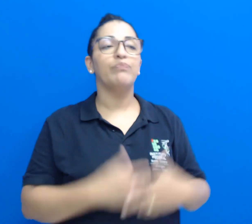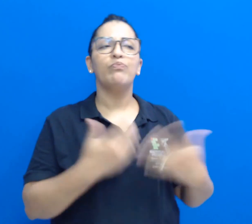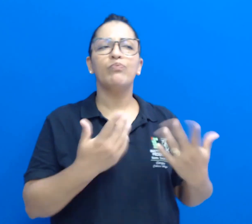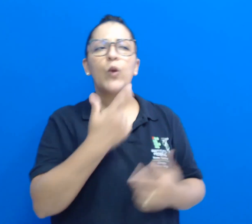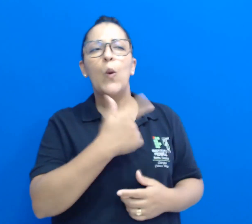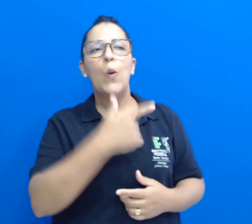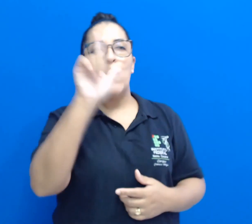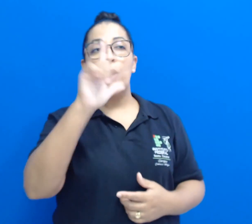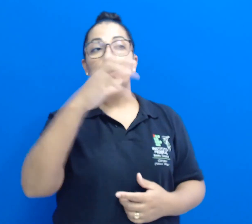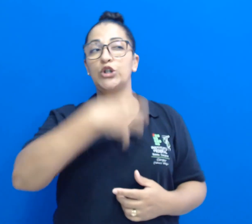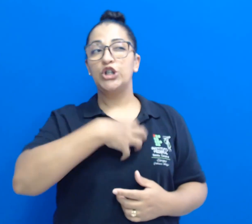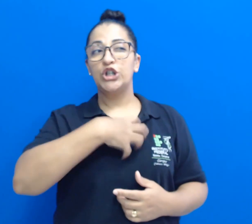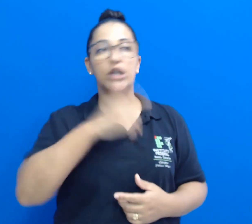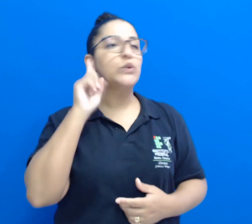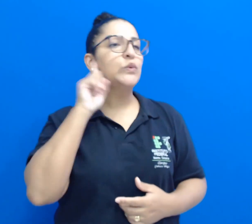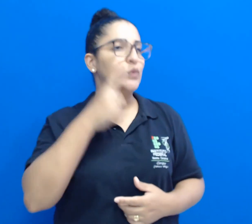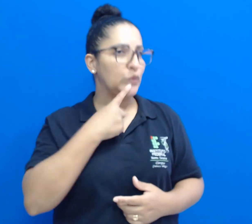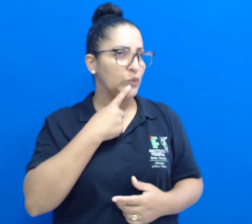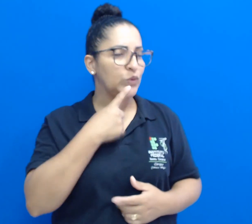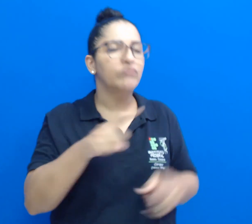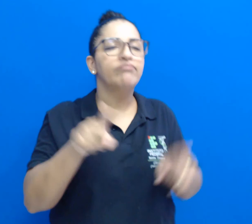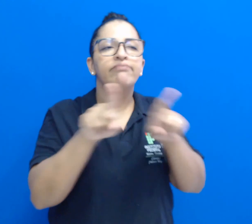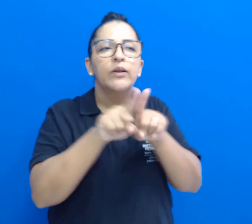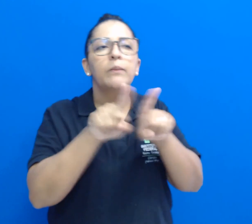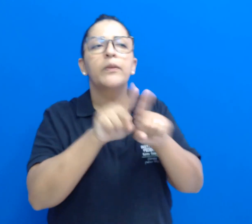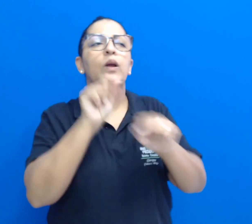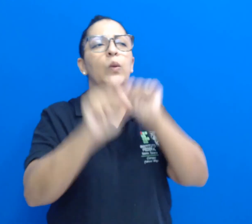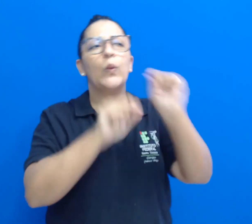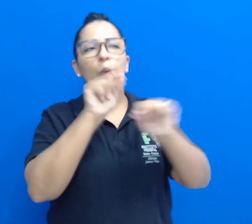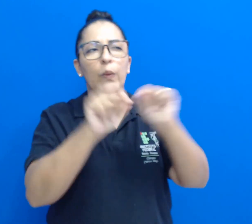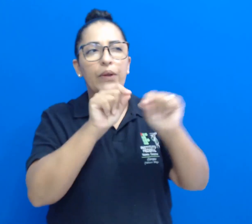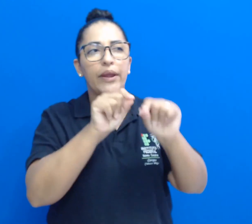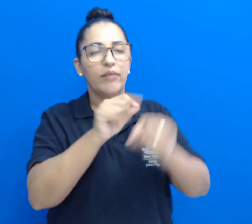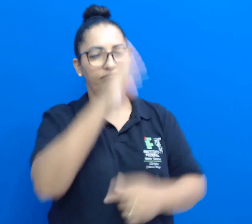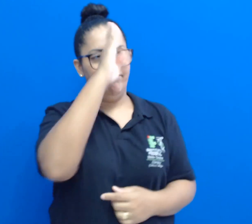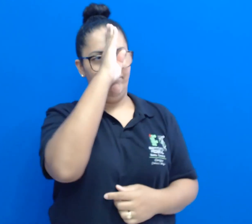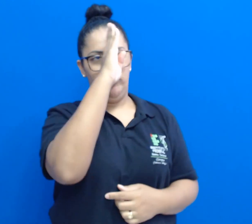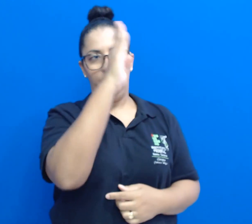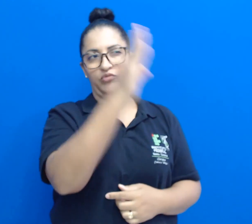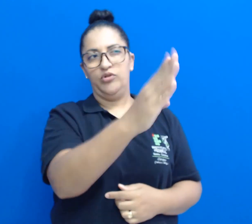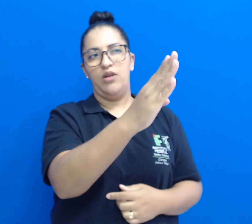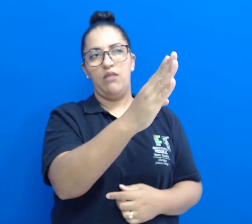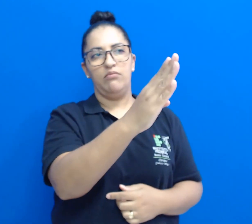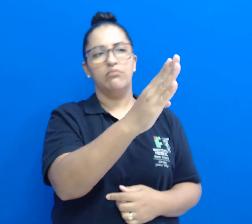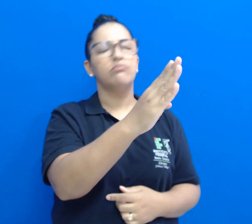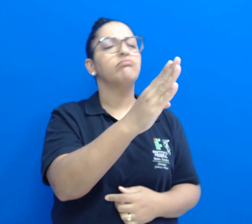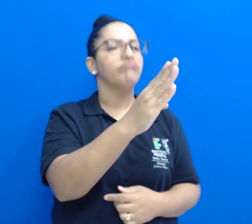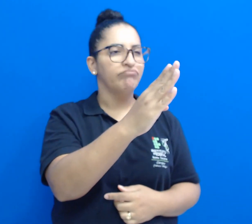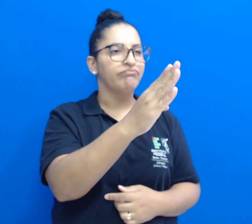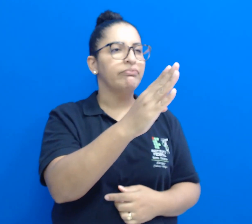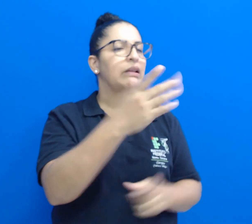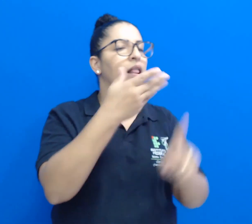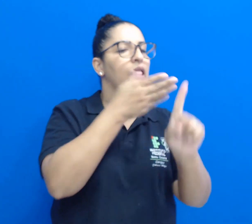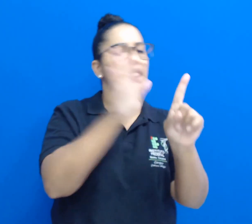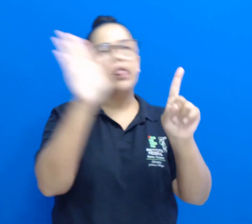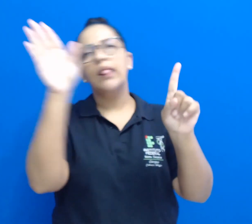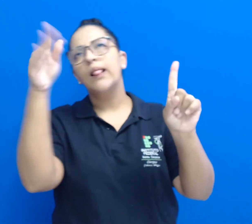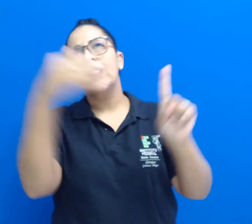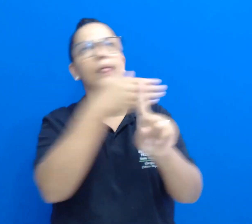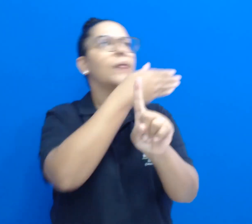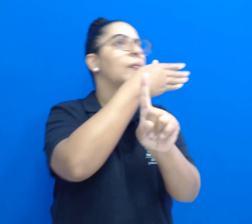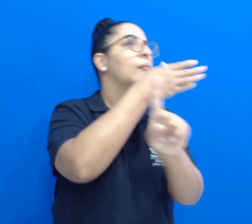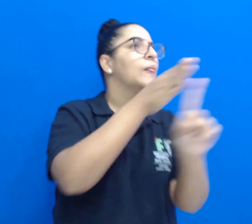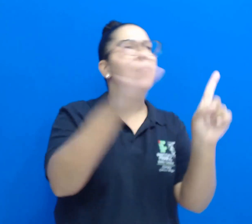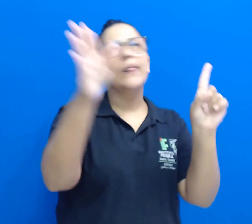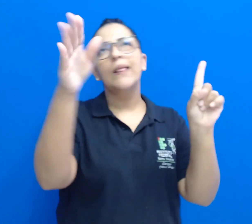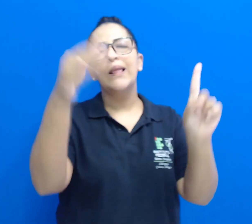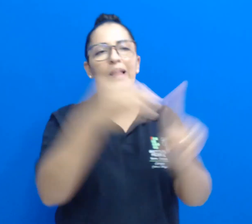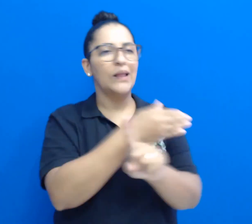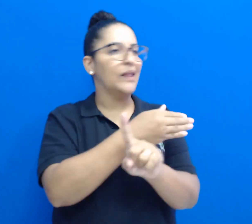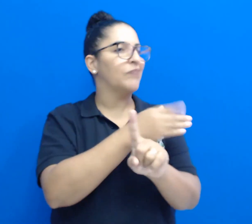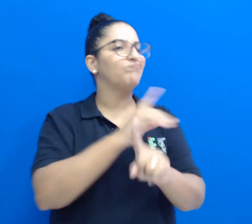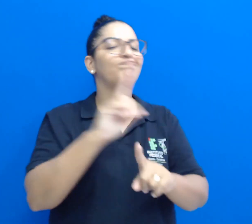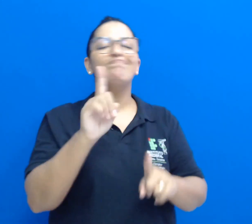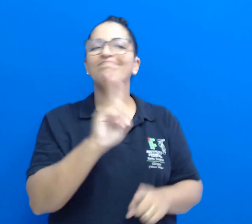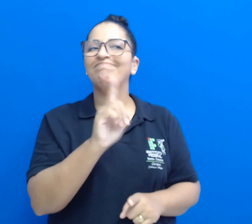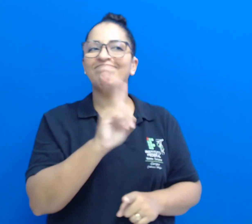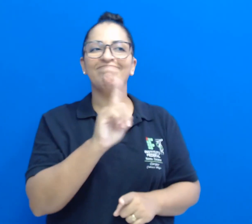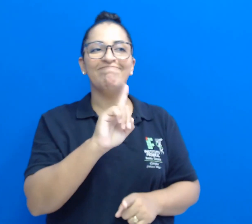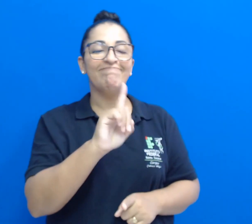Uma outra característica dos Surdos é o jeito direto, sem rodeios.